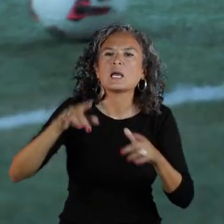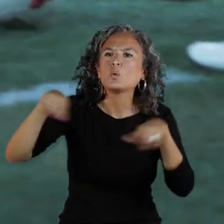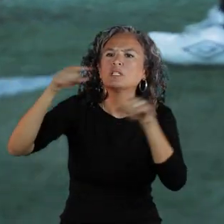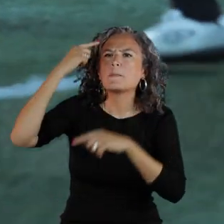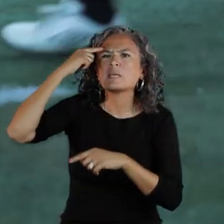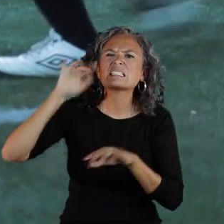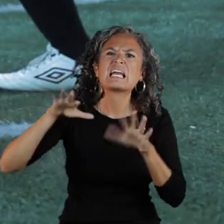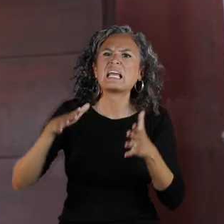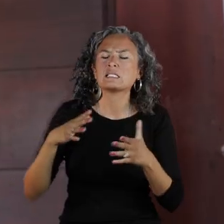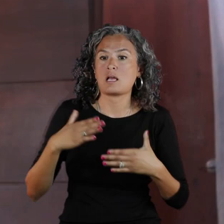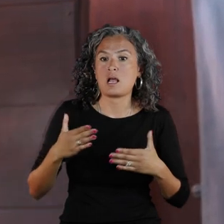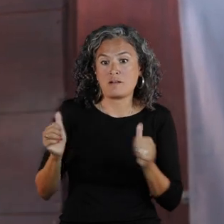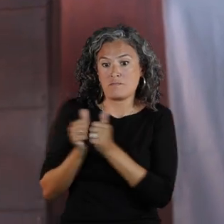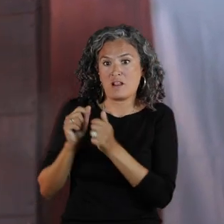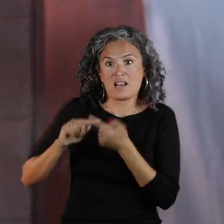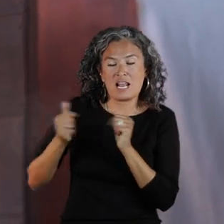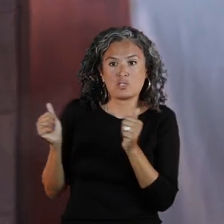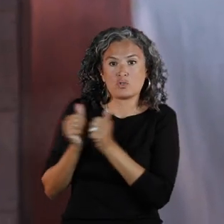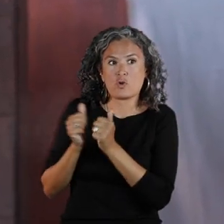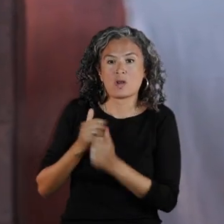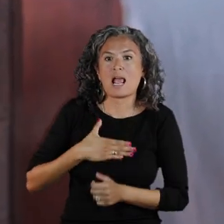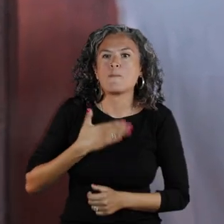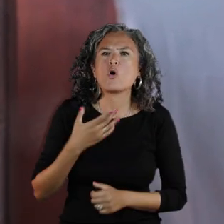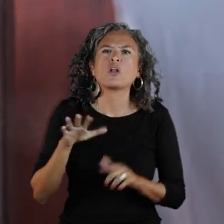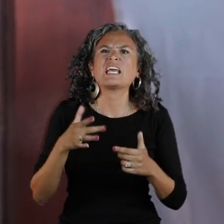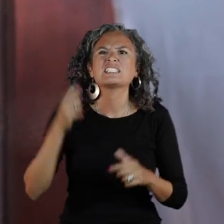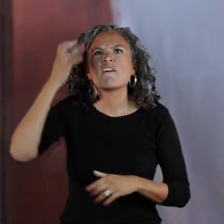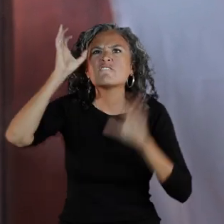Qué es para ustedes, en una relacion afectiva, una situacion de violencia. ¿Cuáles serían